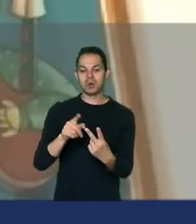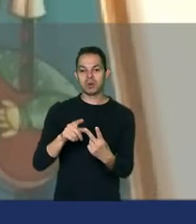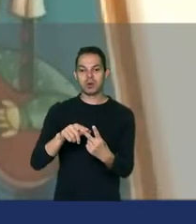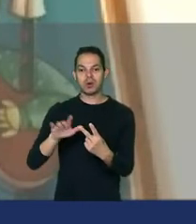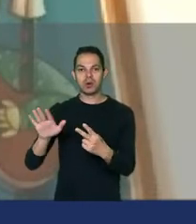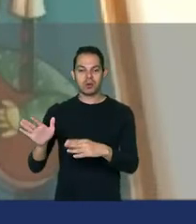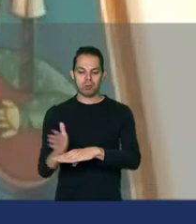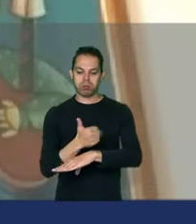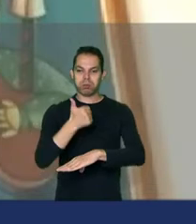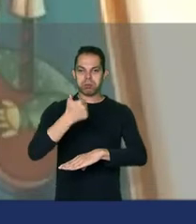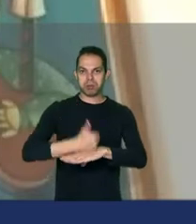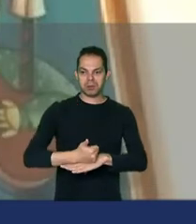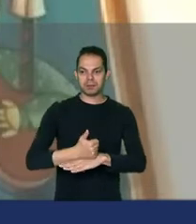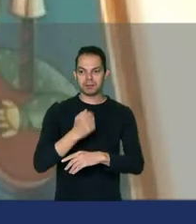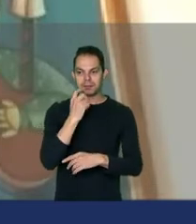PRIMEIRO E O OUTRO FOI USURPADO NUM GOLPE